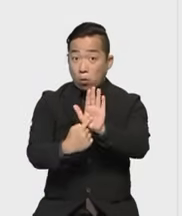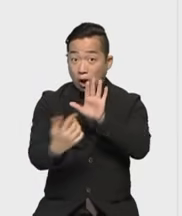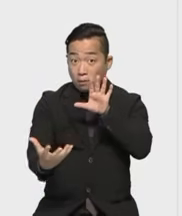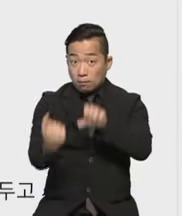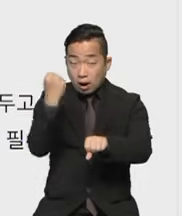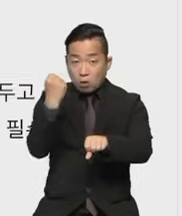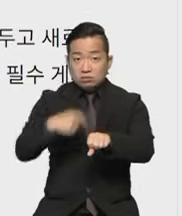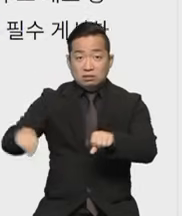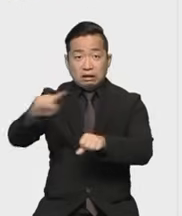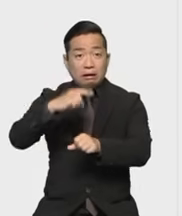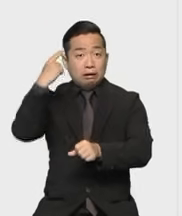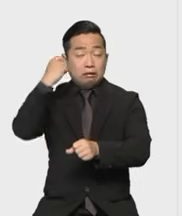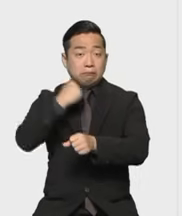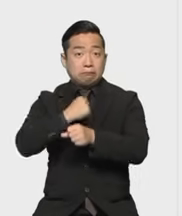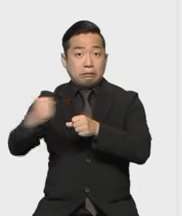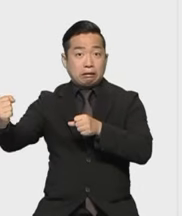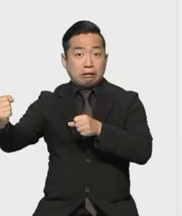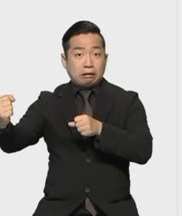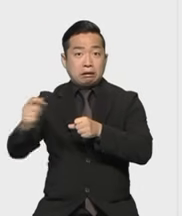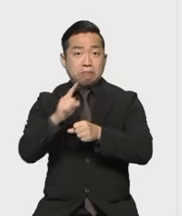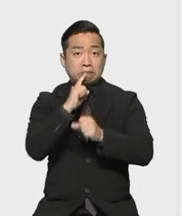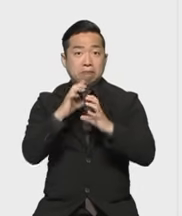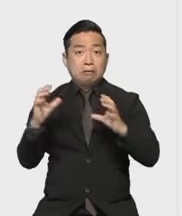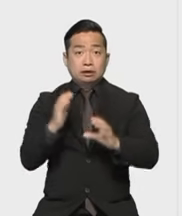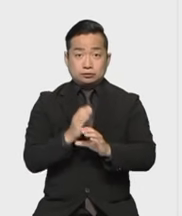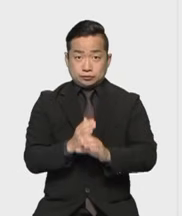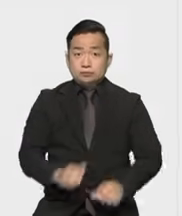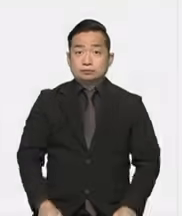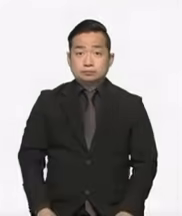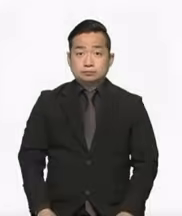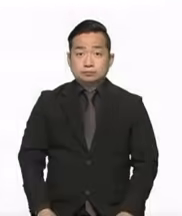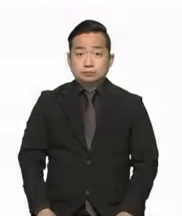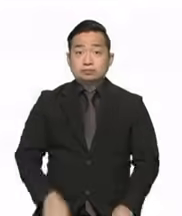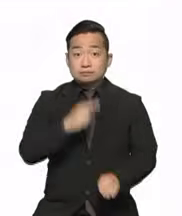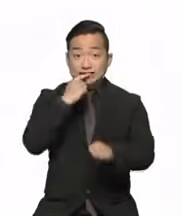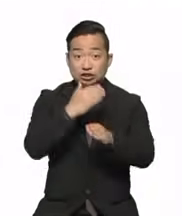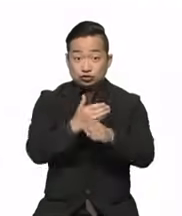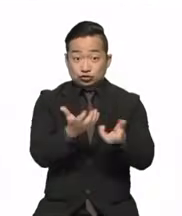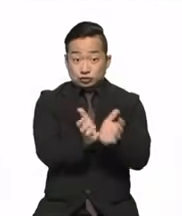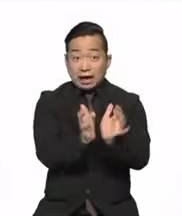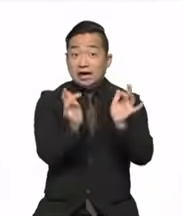반응이 당 안팎에서 쏟아졌습니다. 친민주당 성향의 온라인 커뮤니티에서는